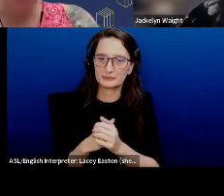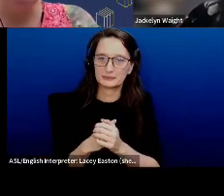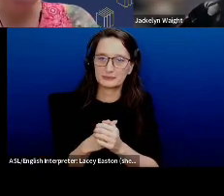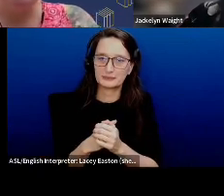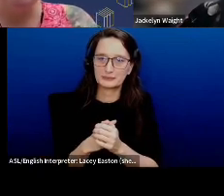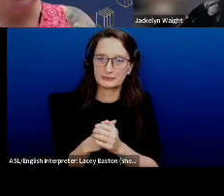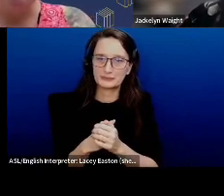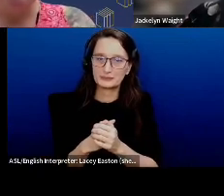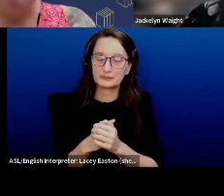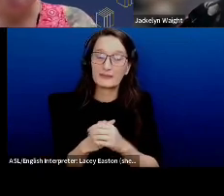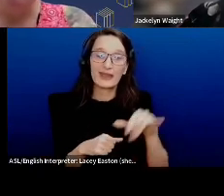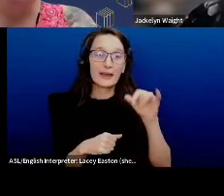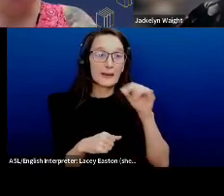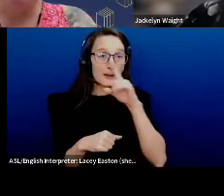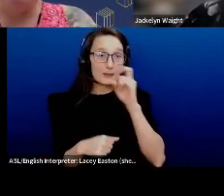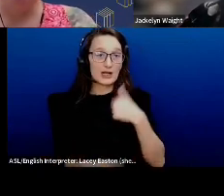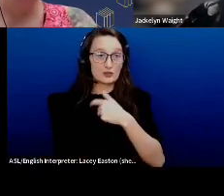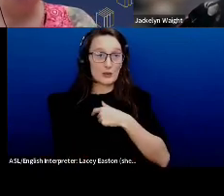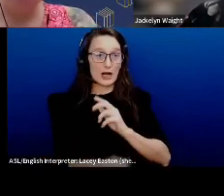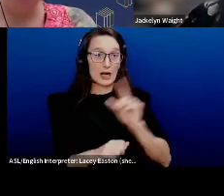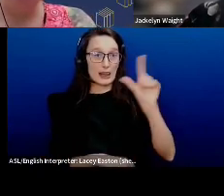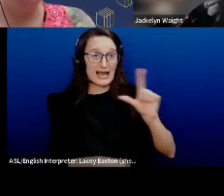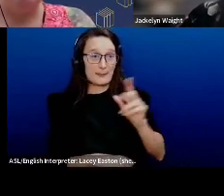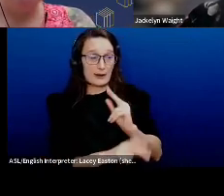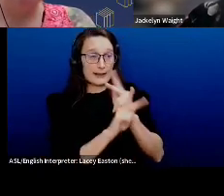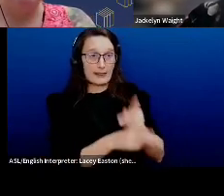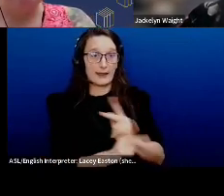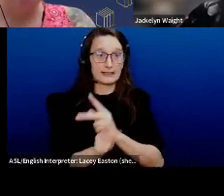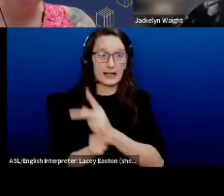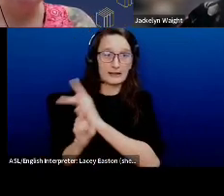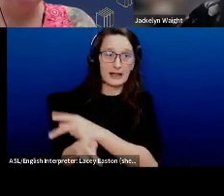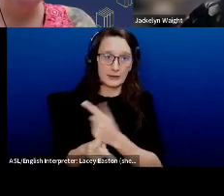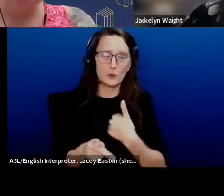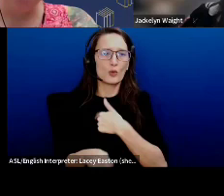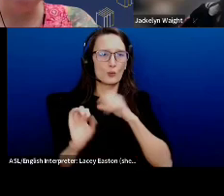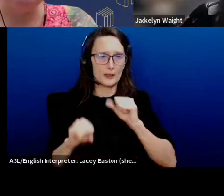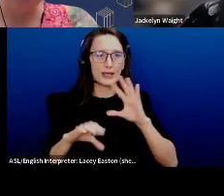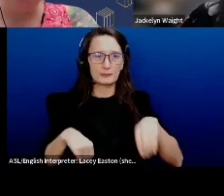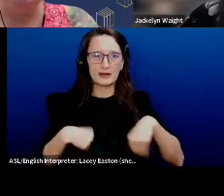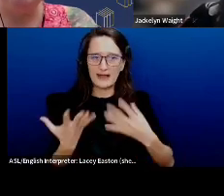Como biblioteca de préstamo, podemos proporcionar sin costo adicional a las escuelas públicas